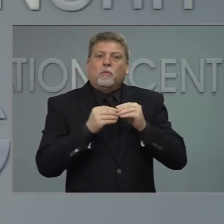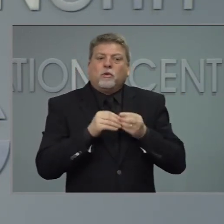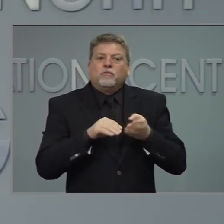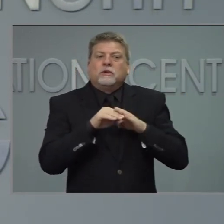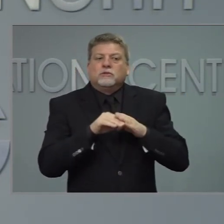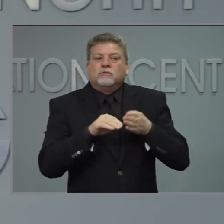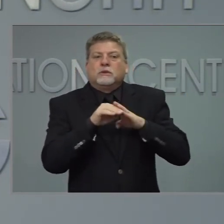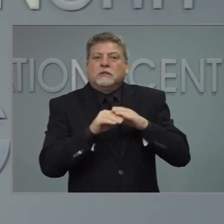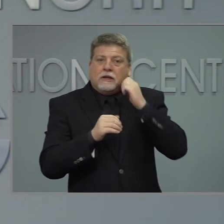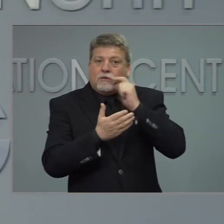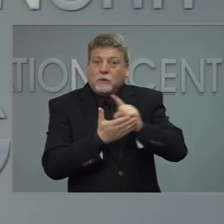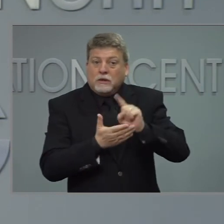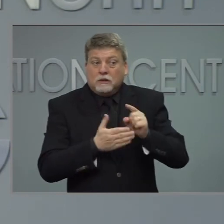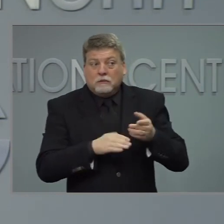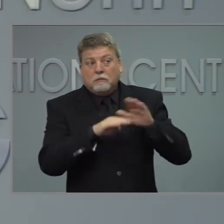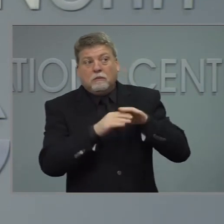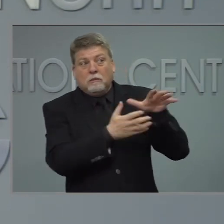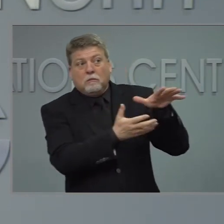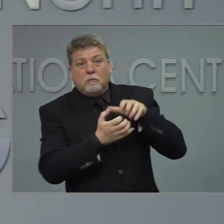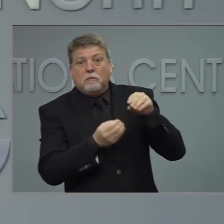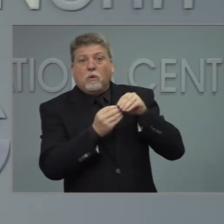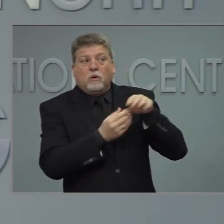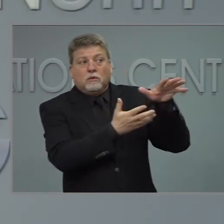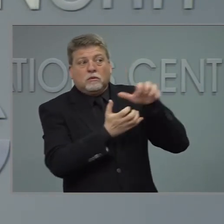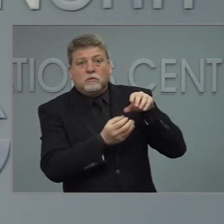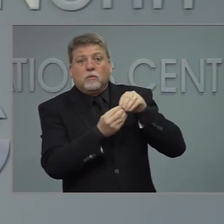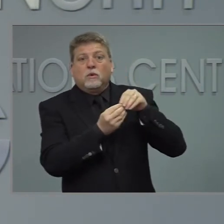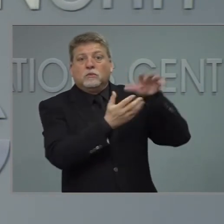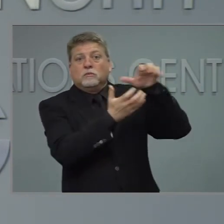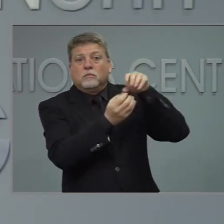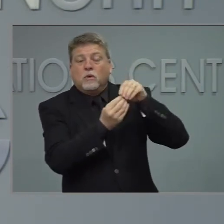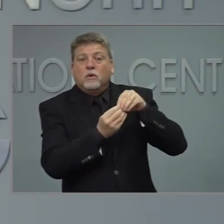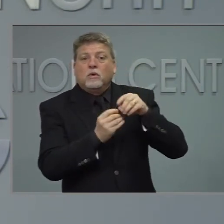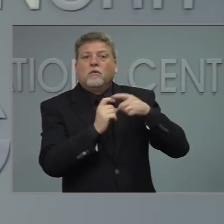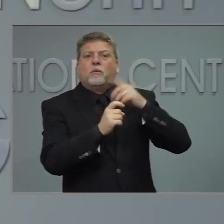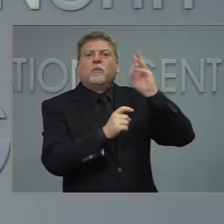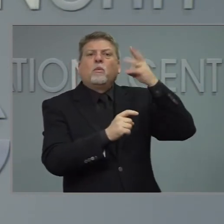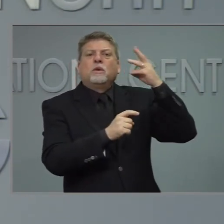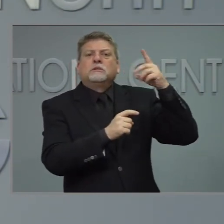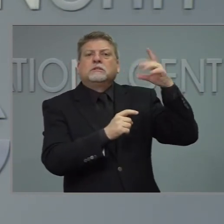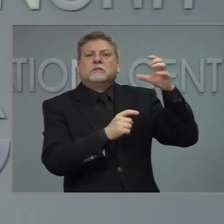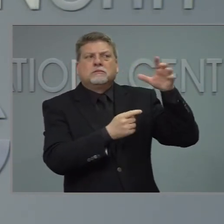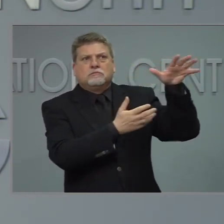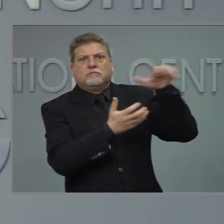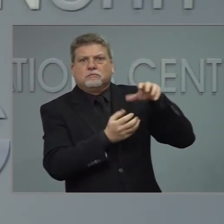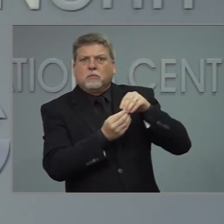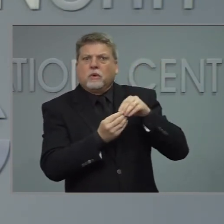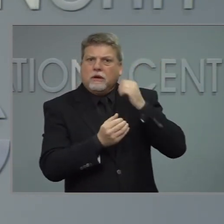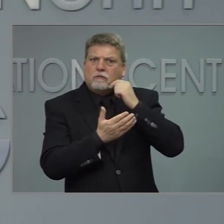listado semana tras semana. Cada vez hemos visto que está aumentando la cantidad de vacunas,